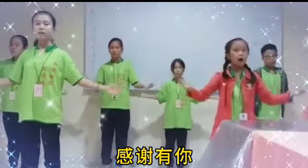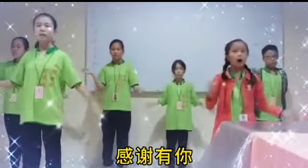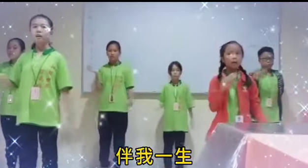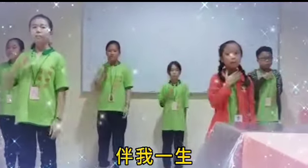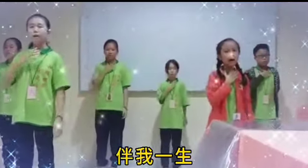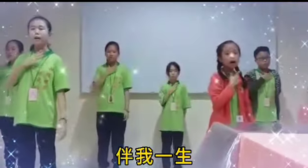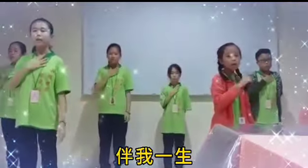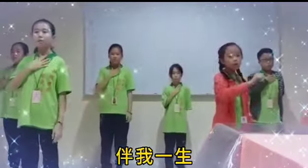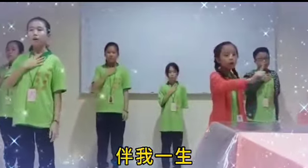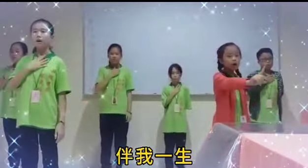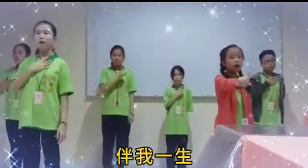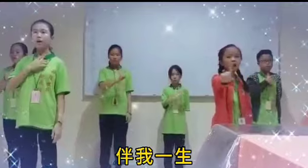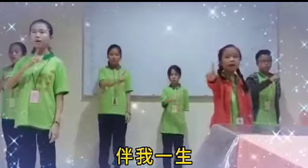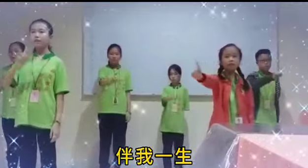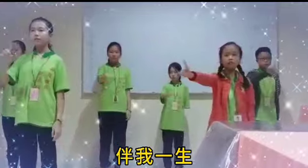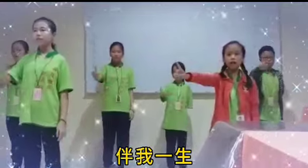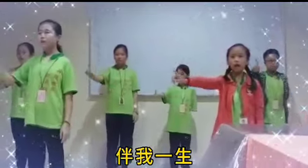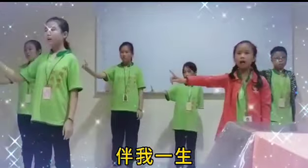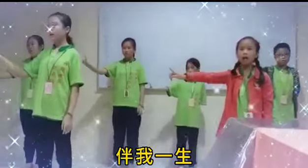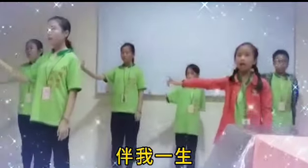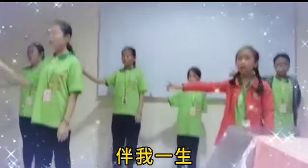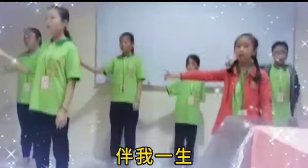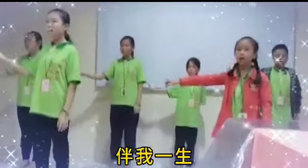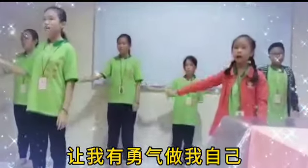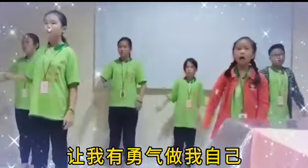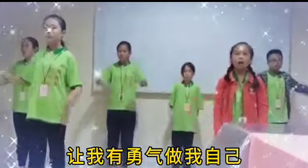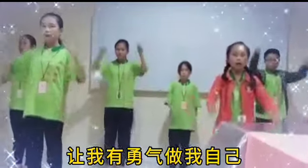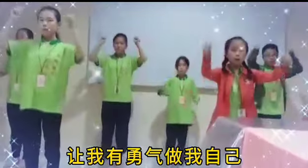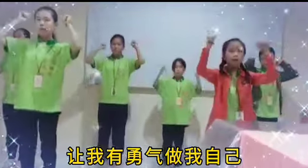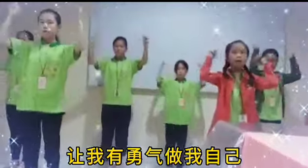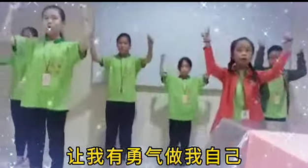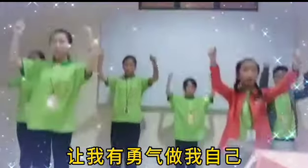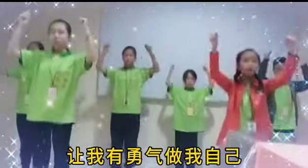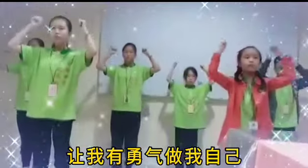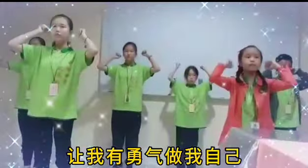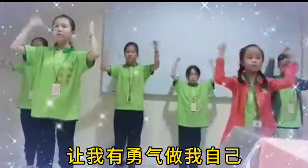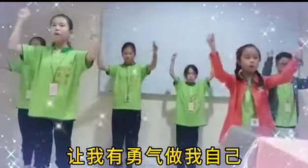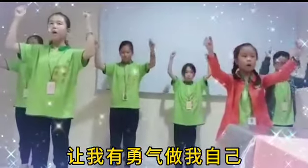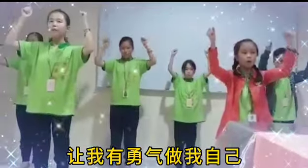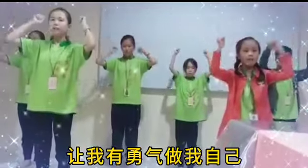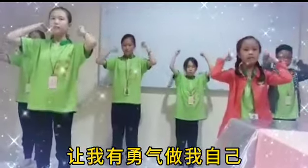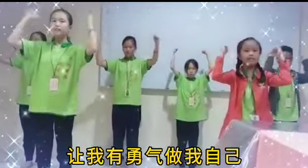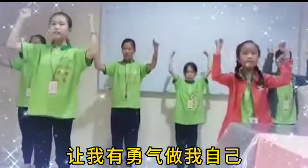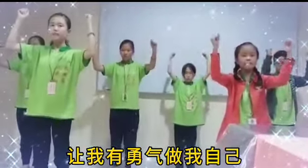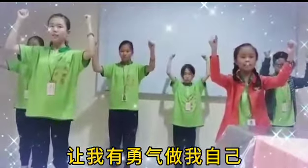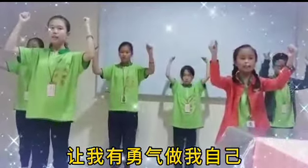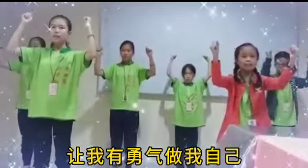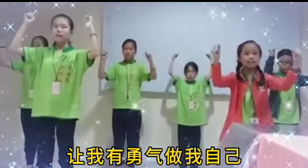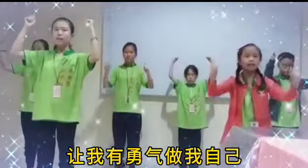伴我一生 让我有勇气作我自己